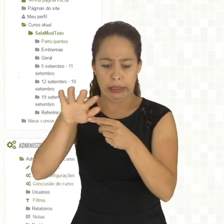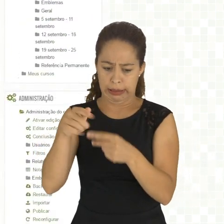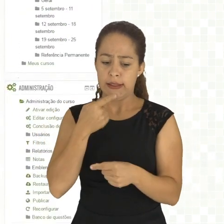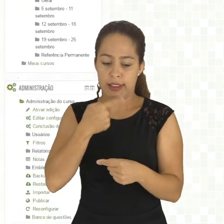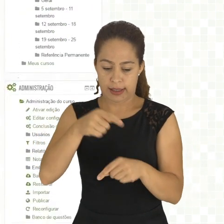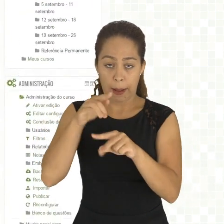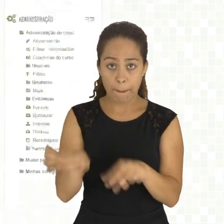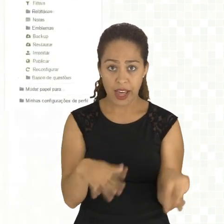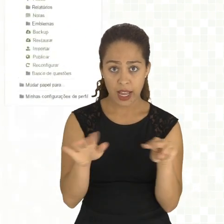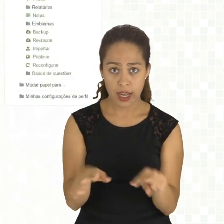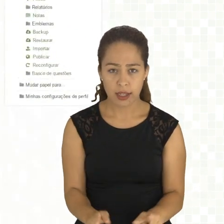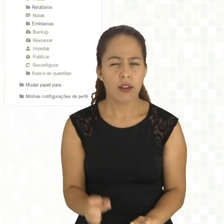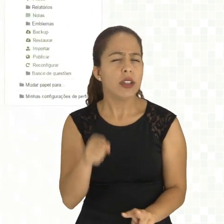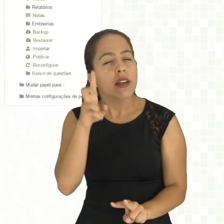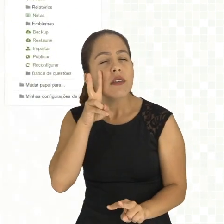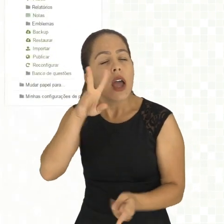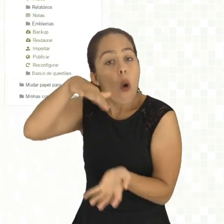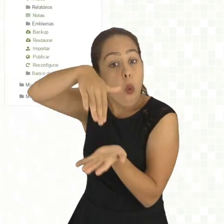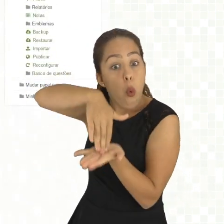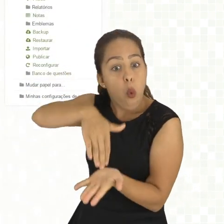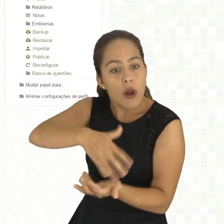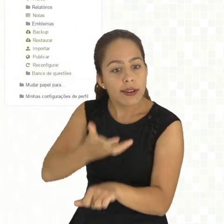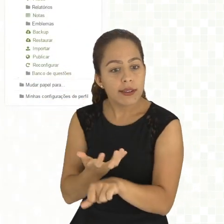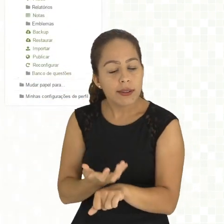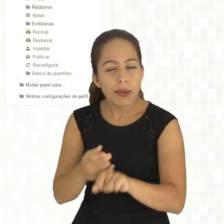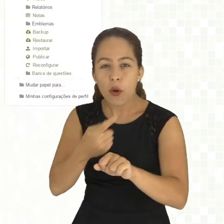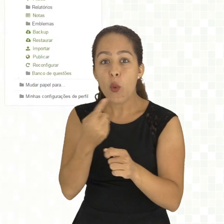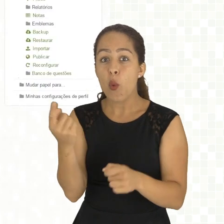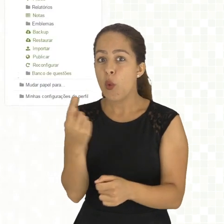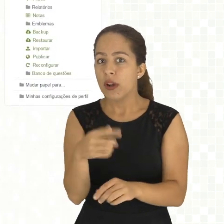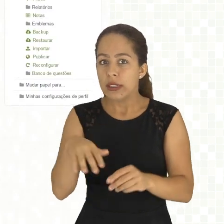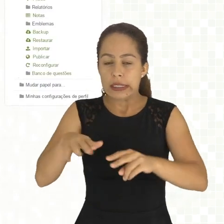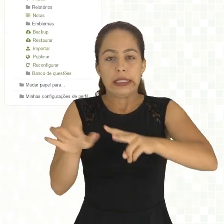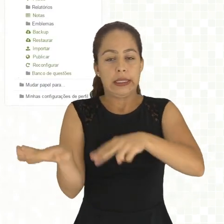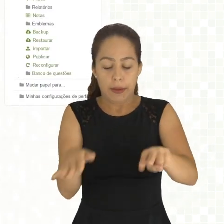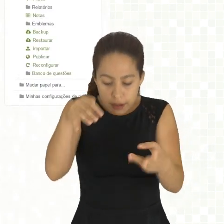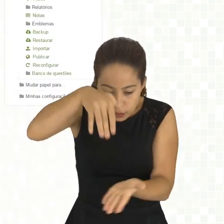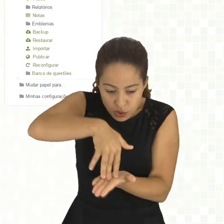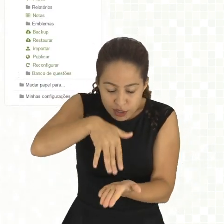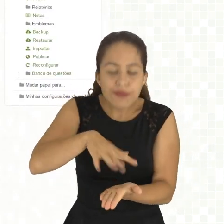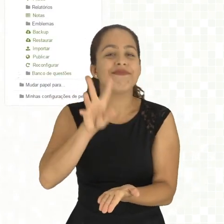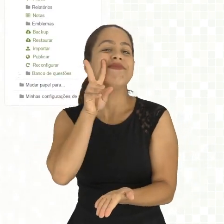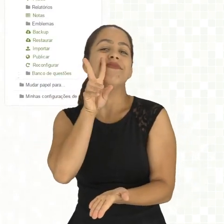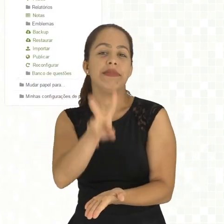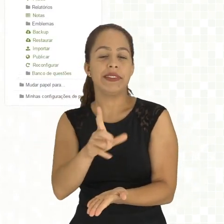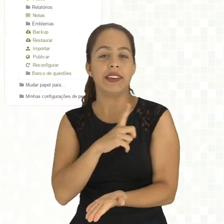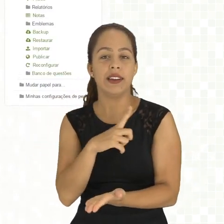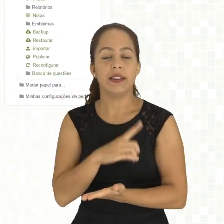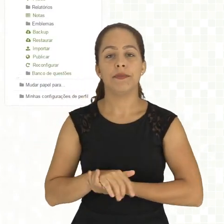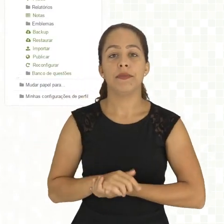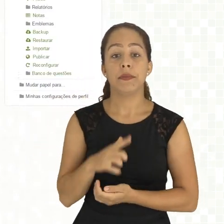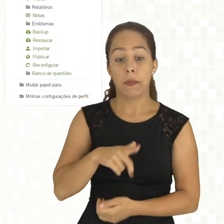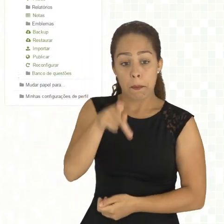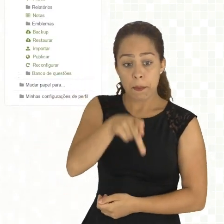de cada semana. Fóruns são espaços onde você